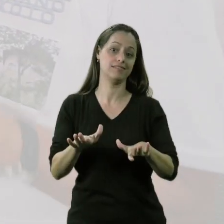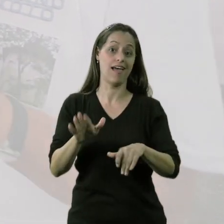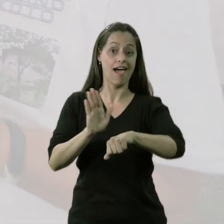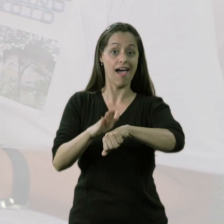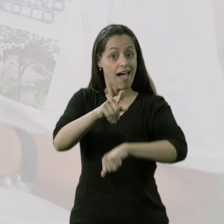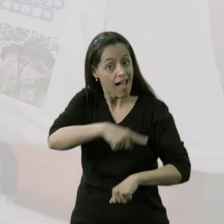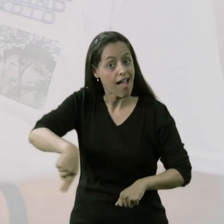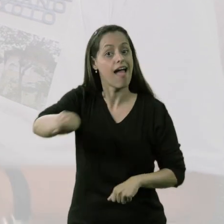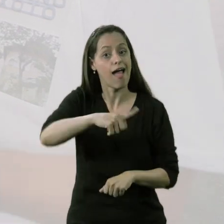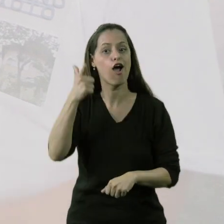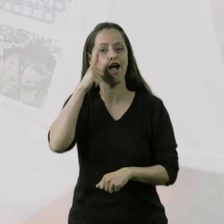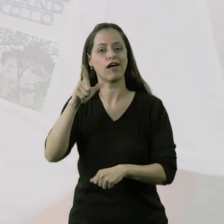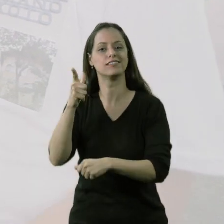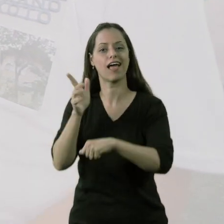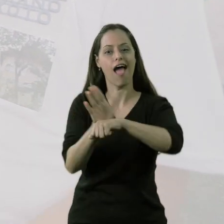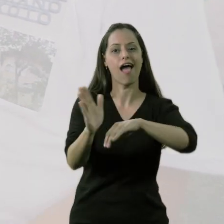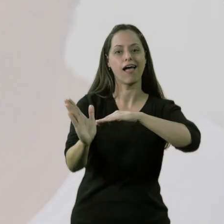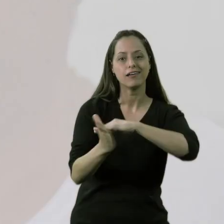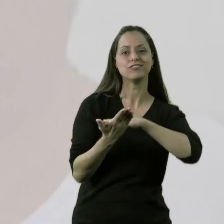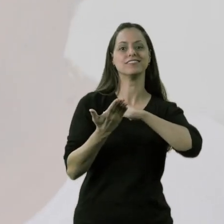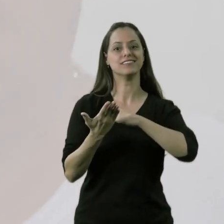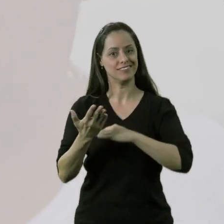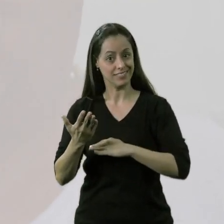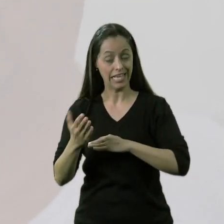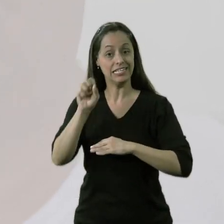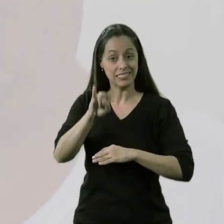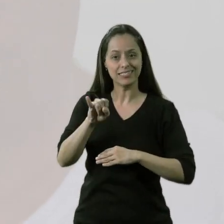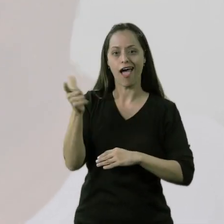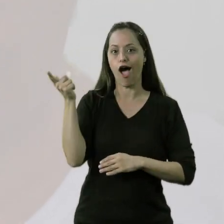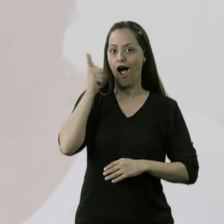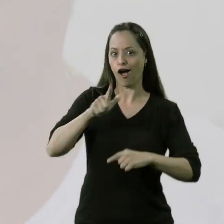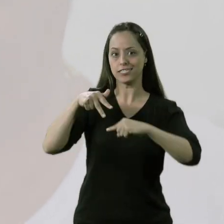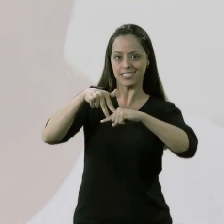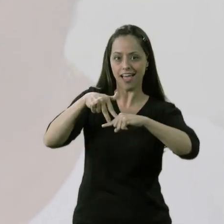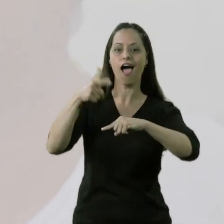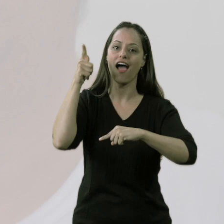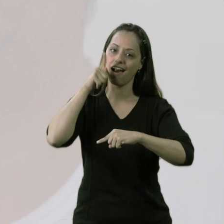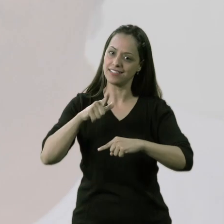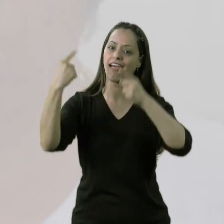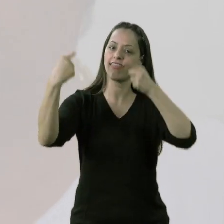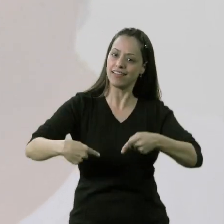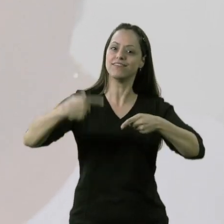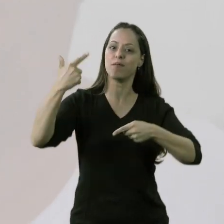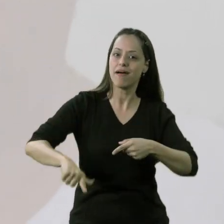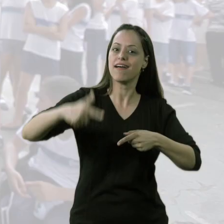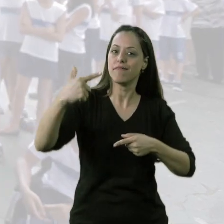nada melhor do que elas praticarem essa inclusão. Depois que eles se apropriam da atividade, eles começam a querer desafios.